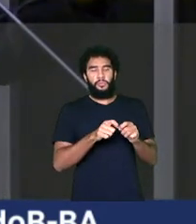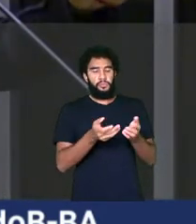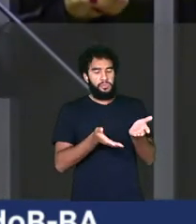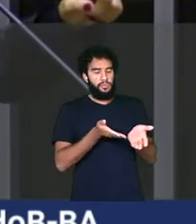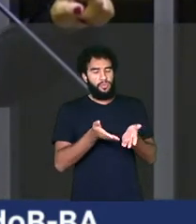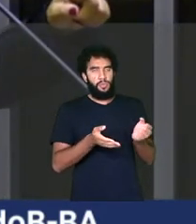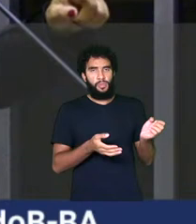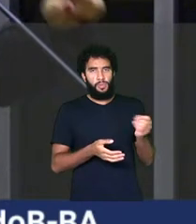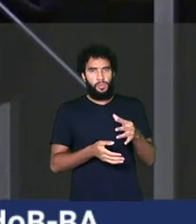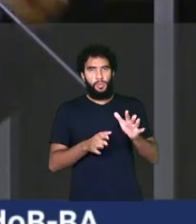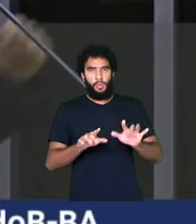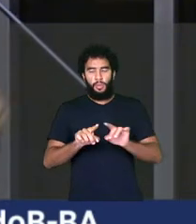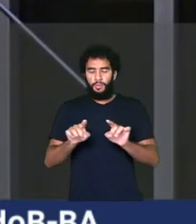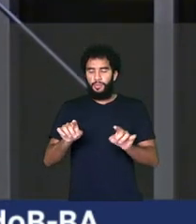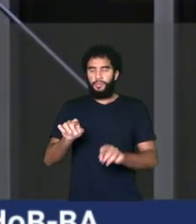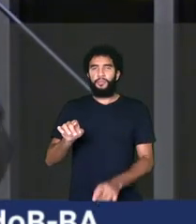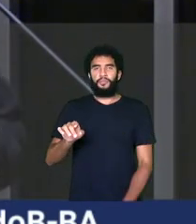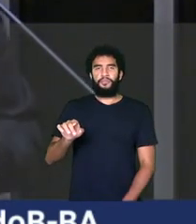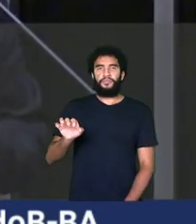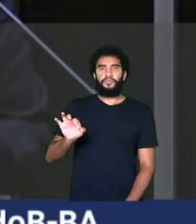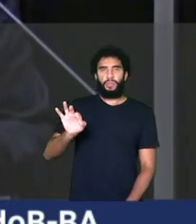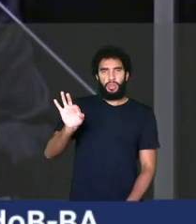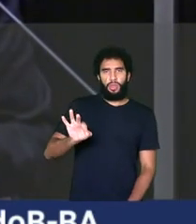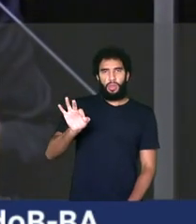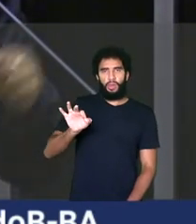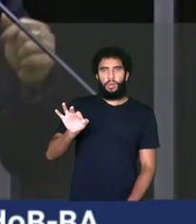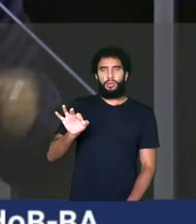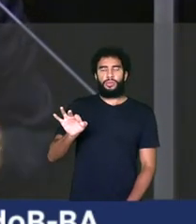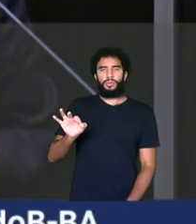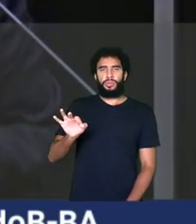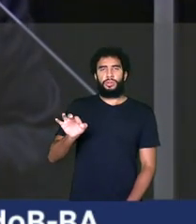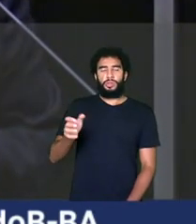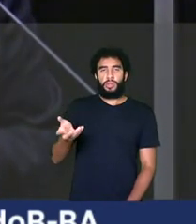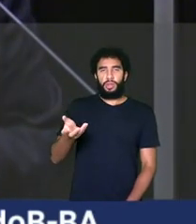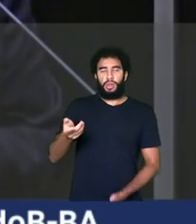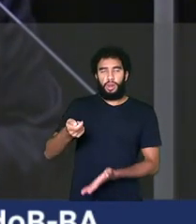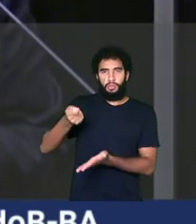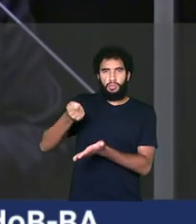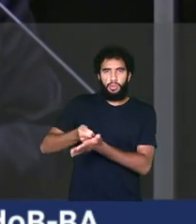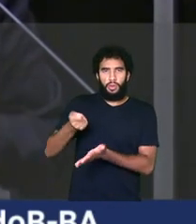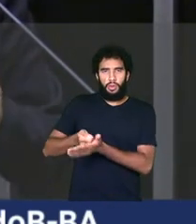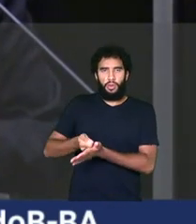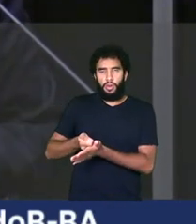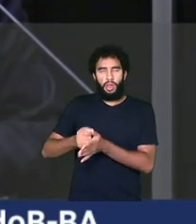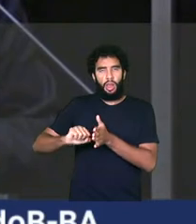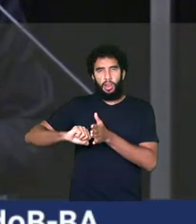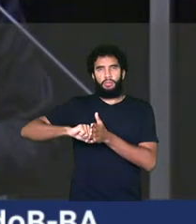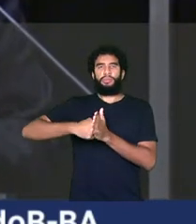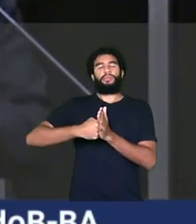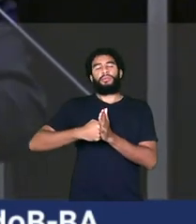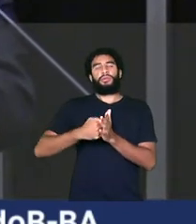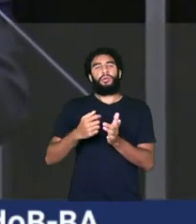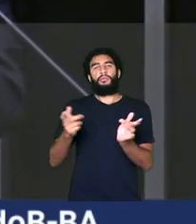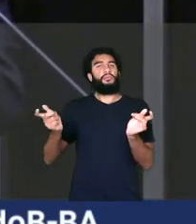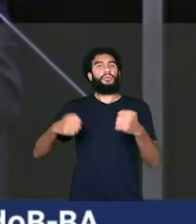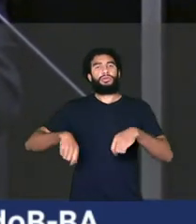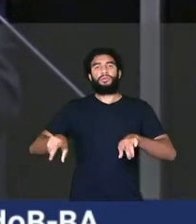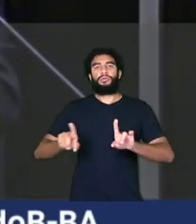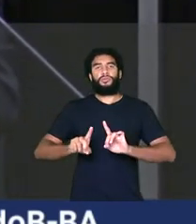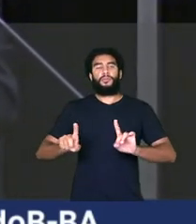DE NOVOS TRATAMENTOS TRATAMENTOS, DE SALÃO TAXATIVO QUE QUEREM IMPOR É RESTRITO, SEM POSSIBILIDADE M DE MUDANÇAS ATÉ A